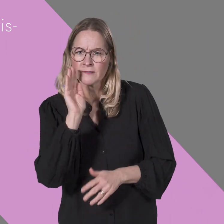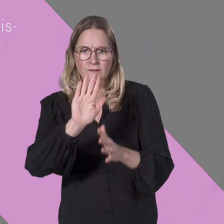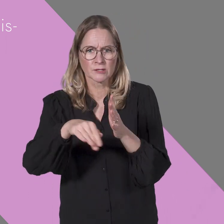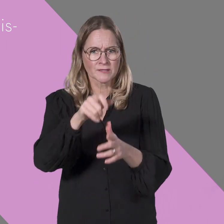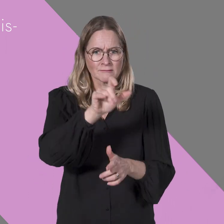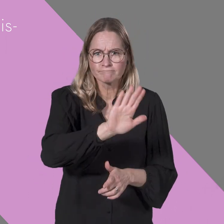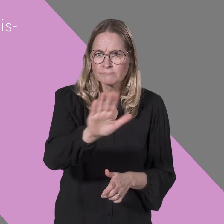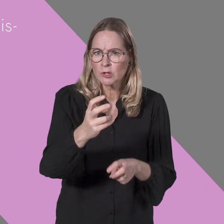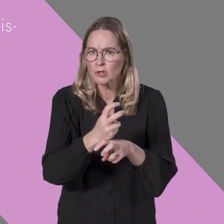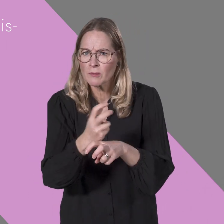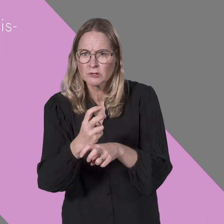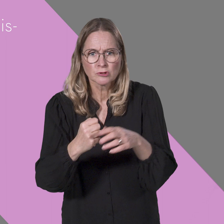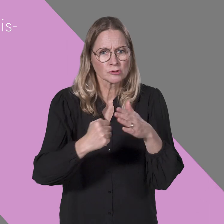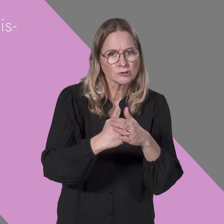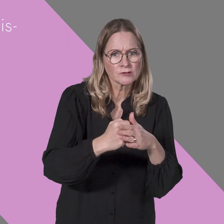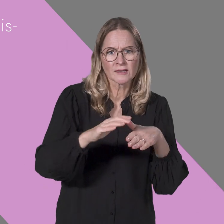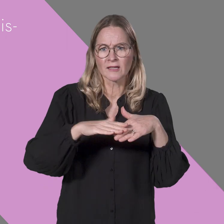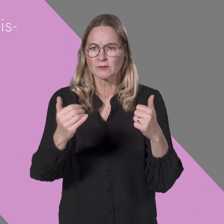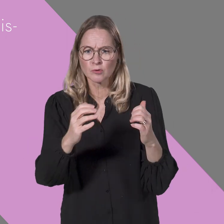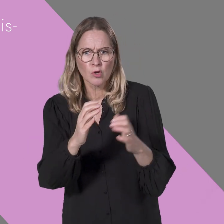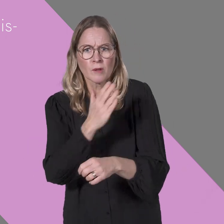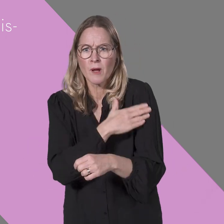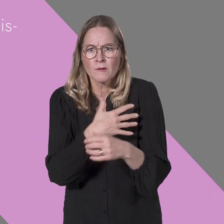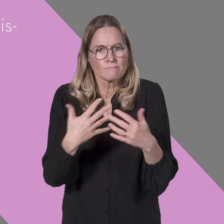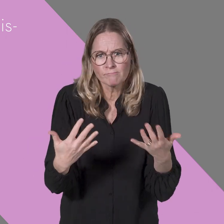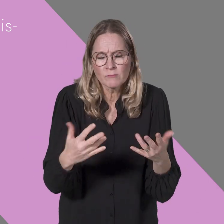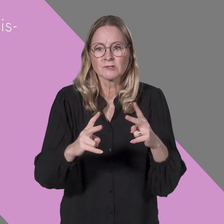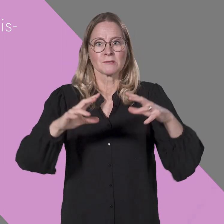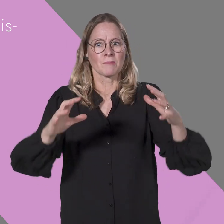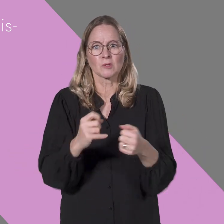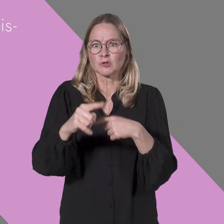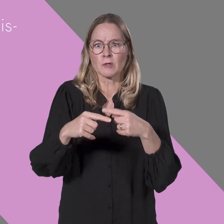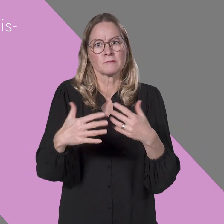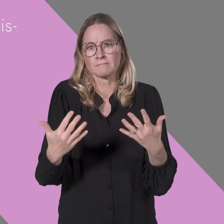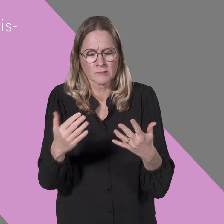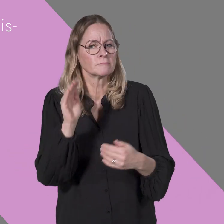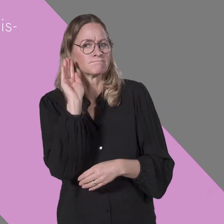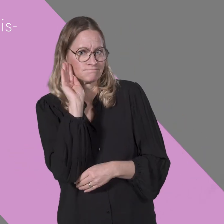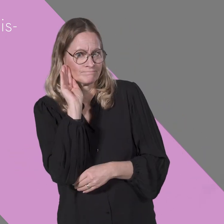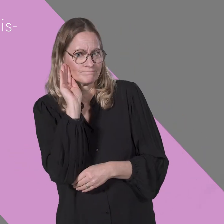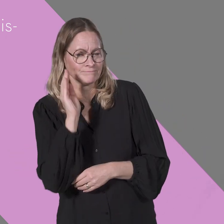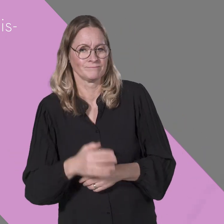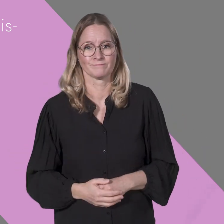viittomakielisten kokemuksia sosiaali- ja terveyshuollon palveluista - sekä pelastustoimesta.